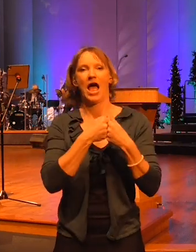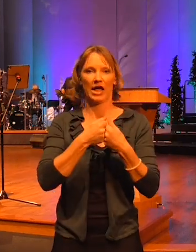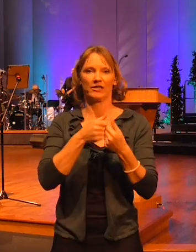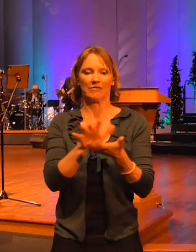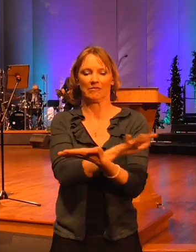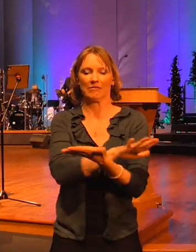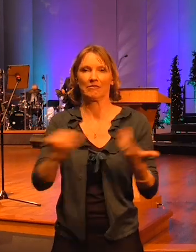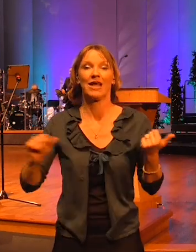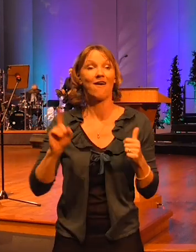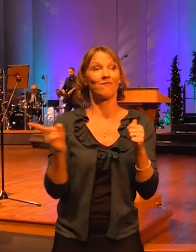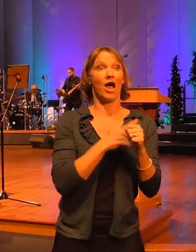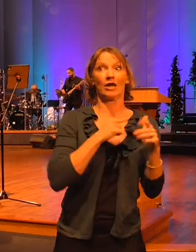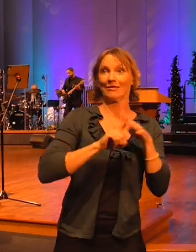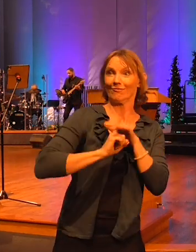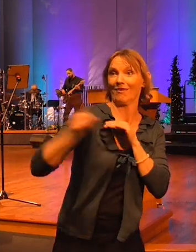corremos y luego reímos hasta